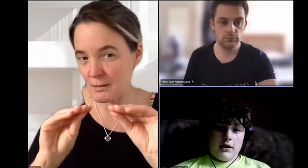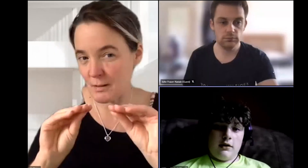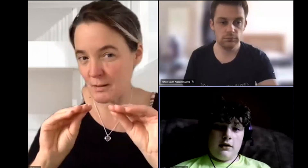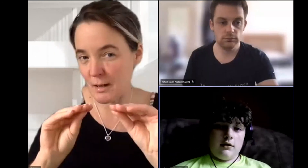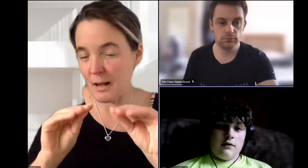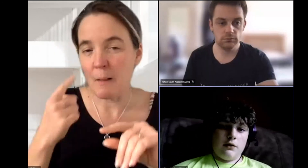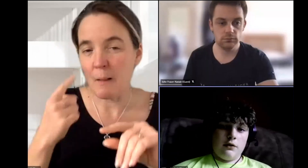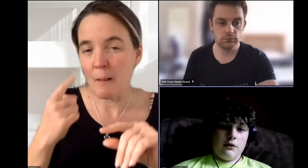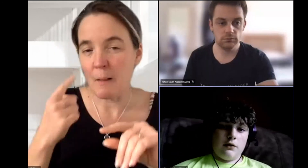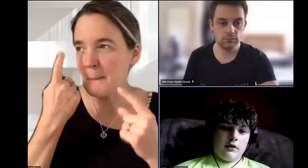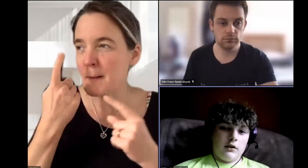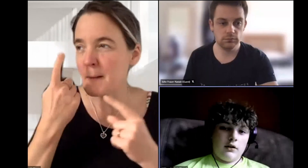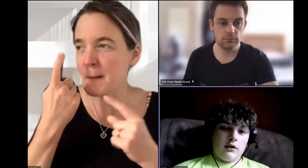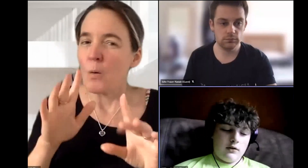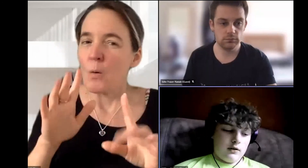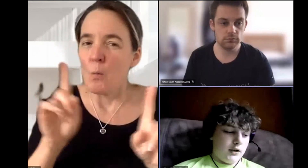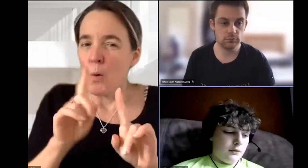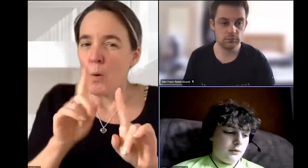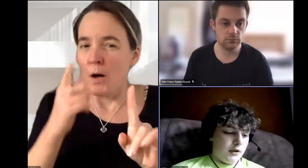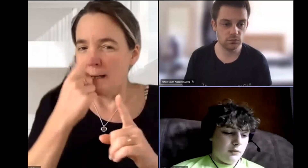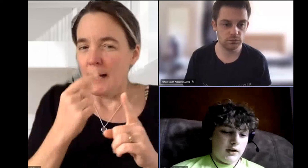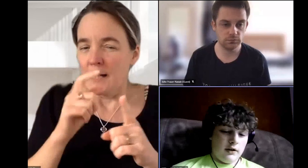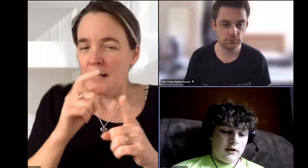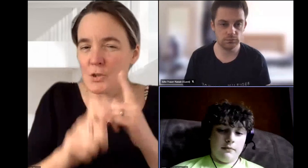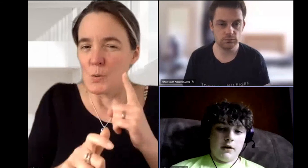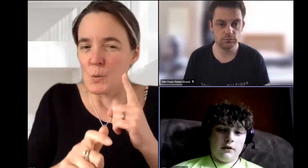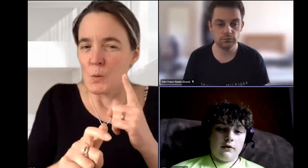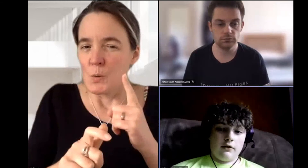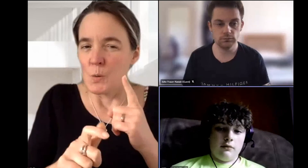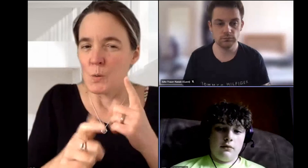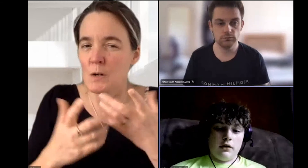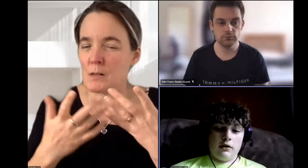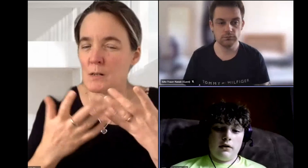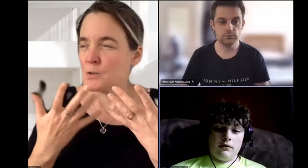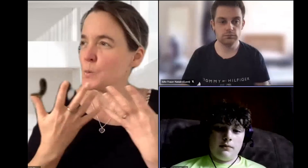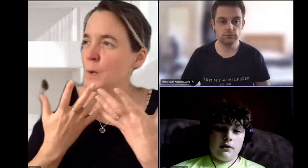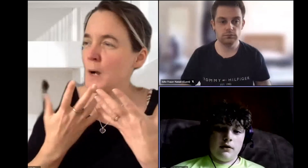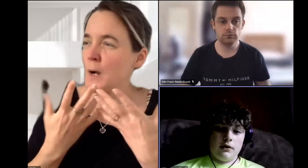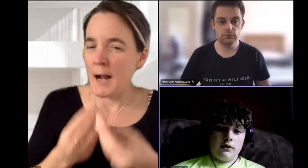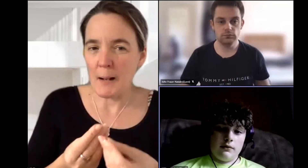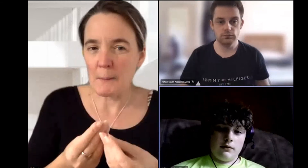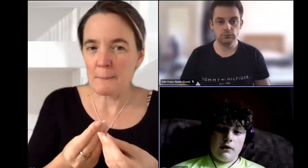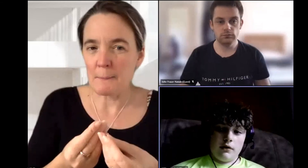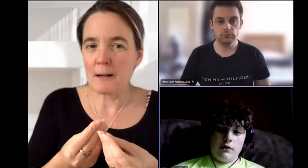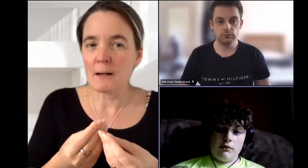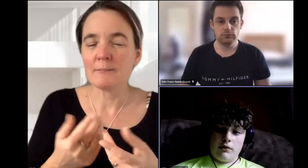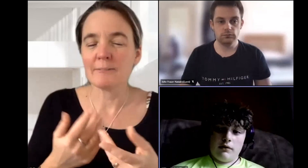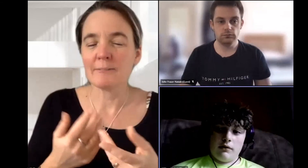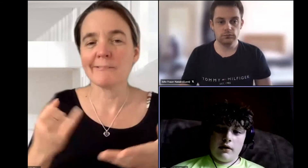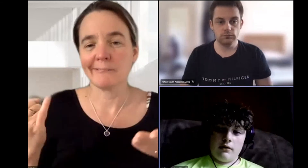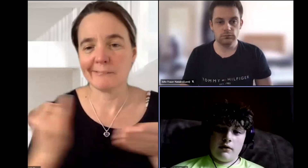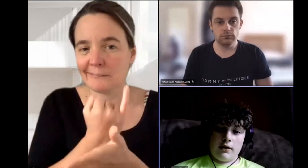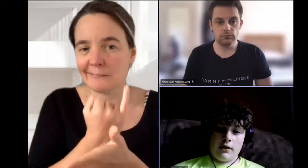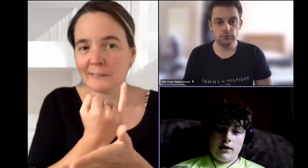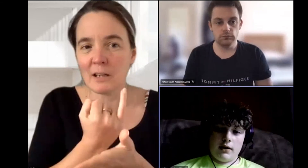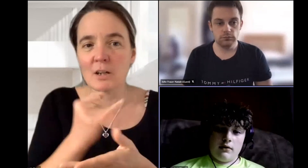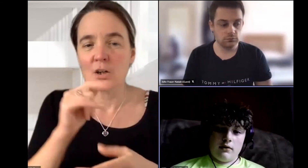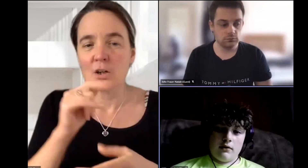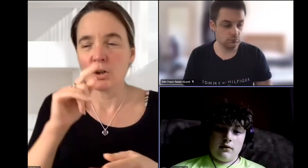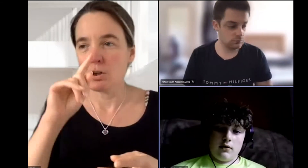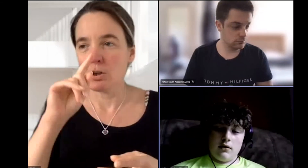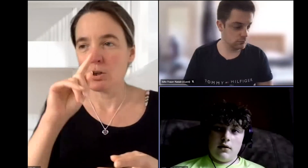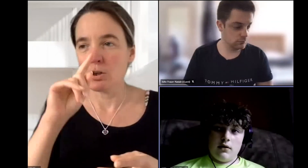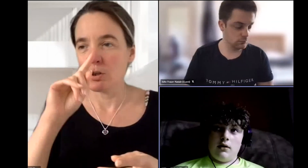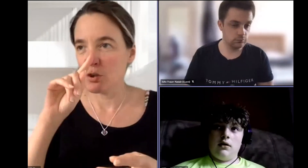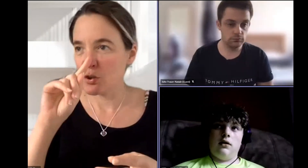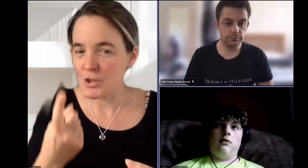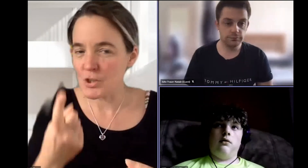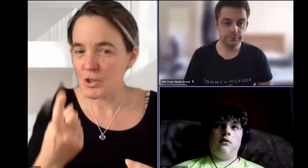Yn anffodus, gwnaethon ni ddim cymaint ag y gallem ni fod wedi ei wneud achos y coronafeirws